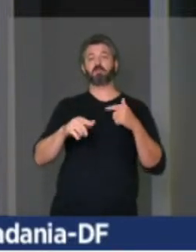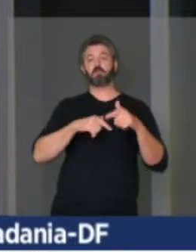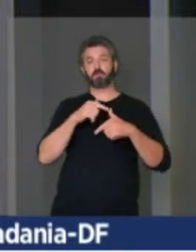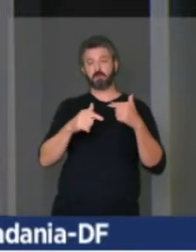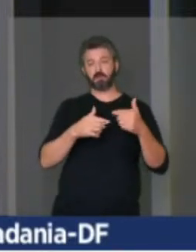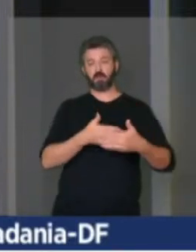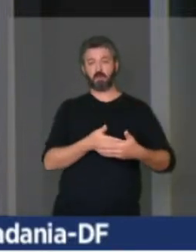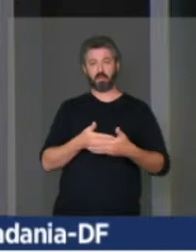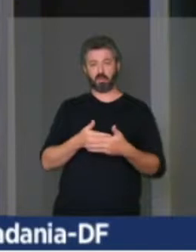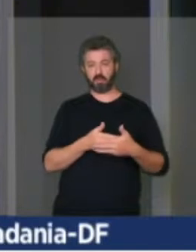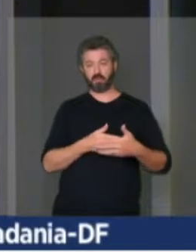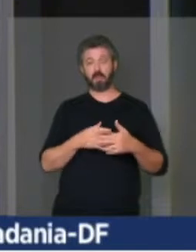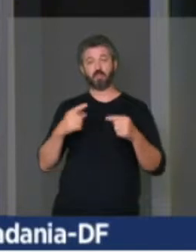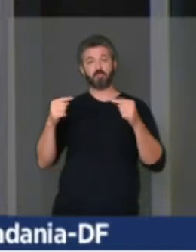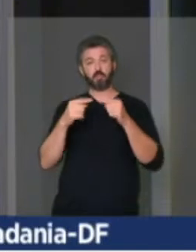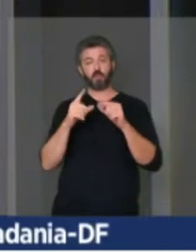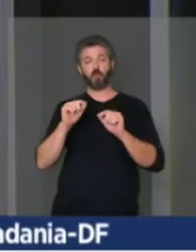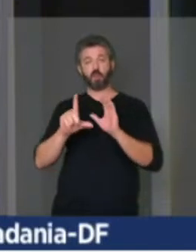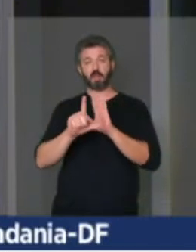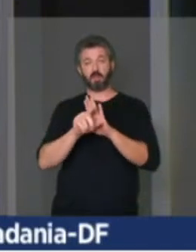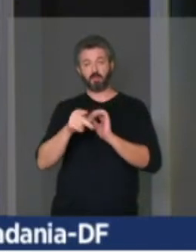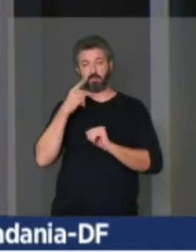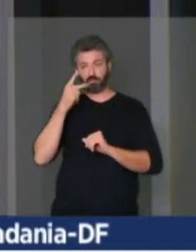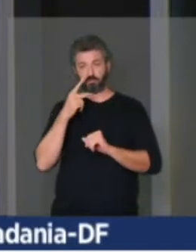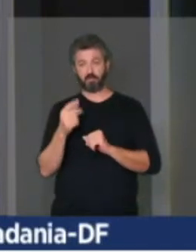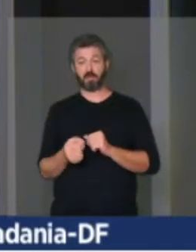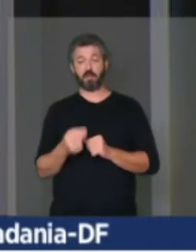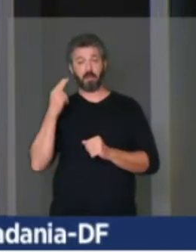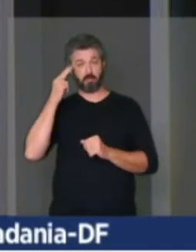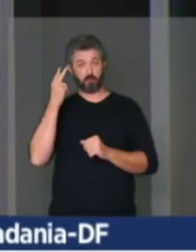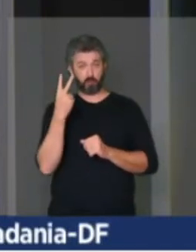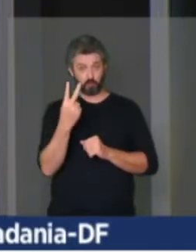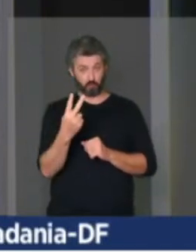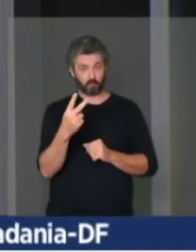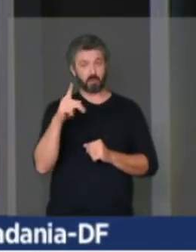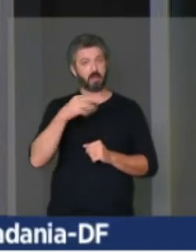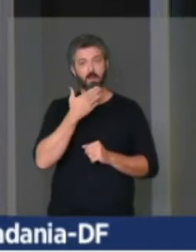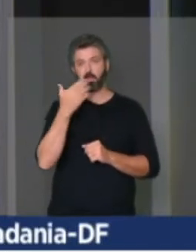HIPÓTESES SÃO AS IDEAIS, O TÉRMINO DA SITUAÇÃO DE EMERGÊNCIA COM A LIBERAÇÃO DAS RESTRIÇÕES PESSOAIS E